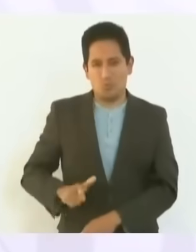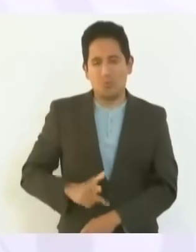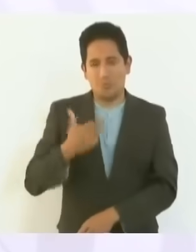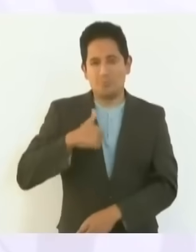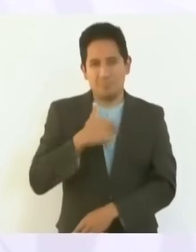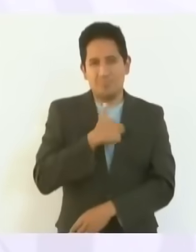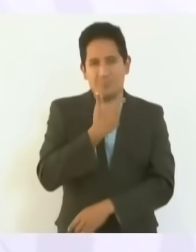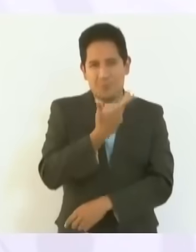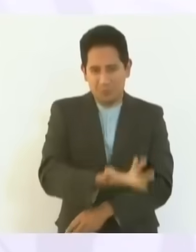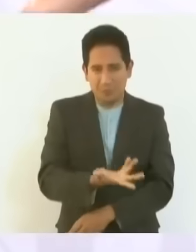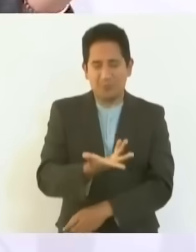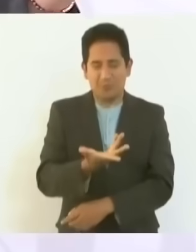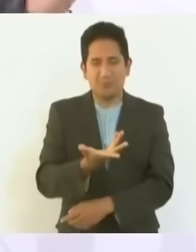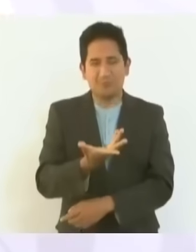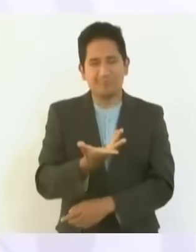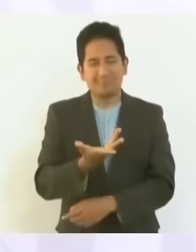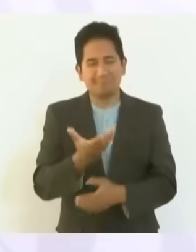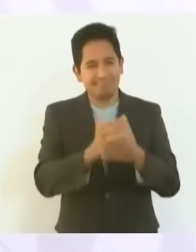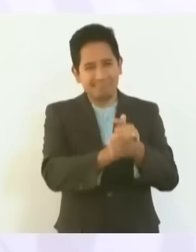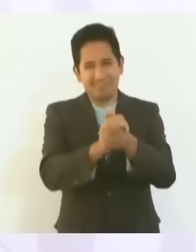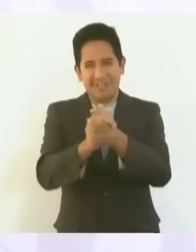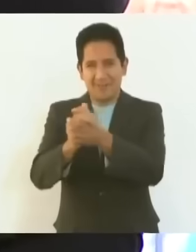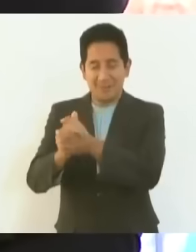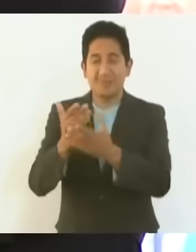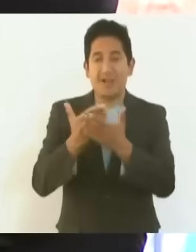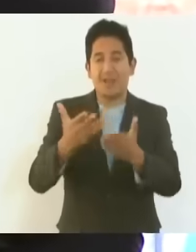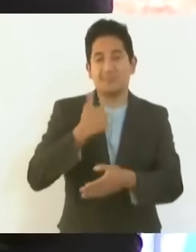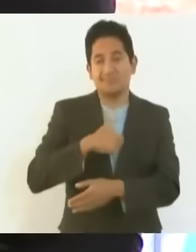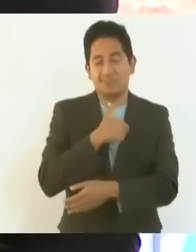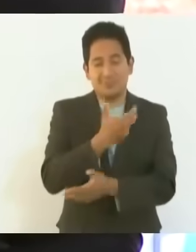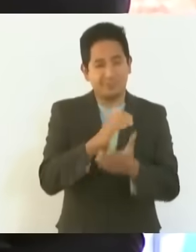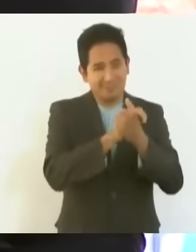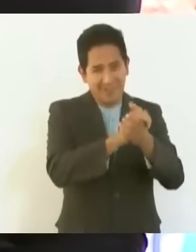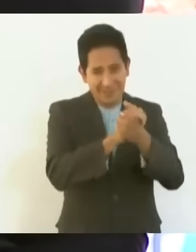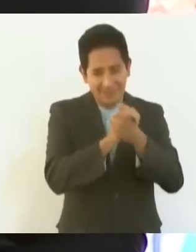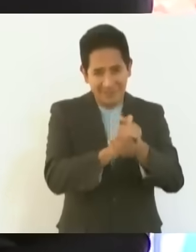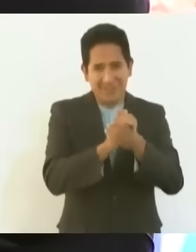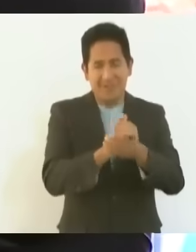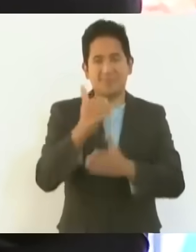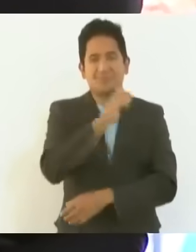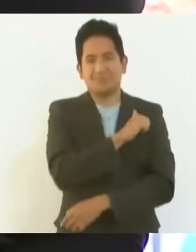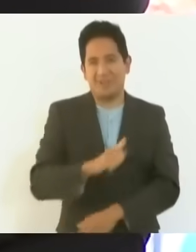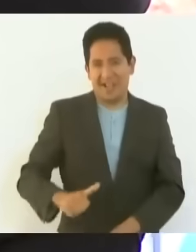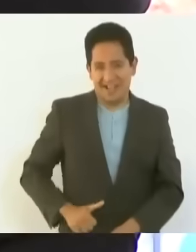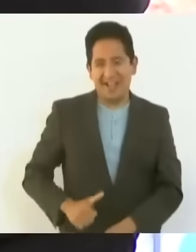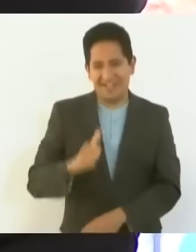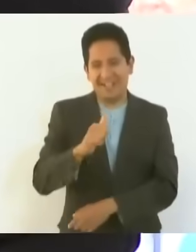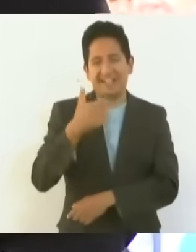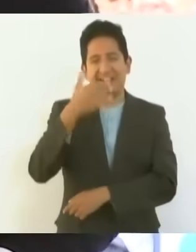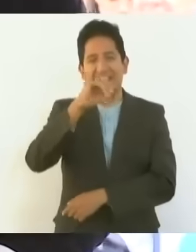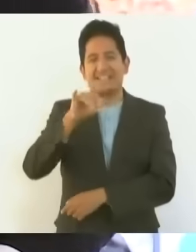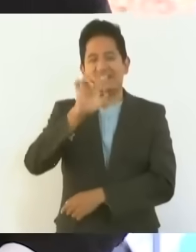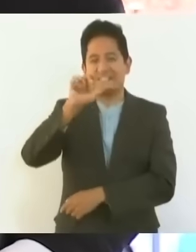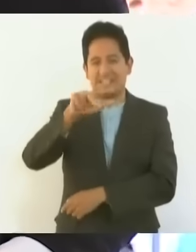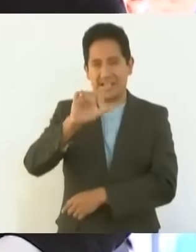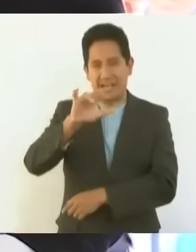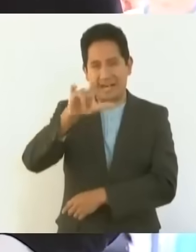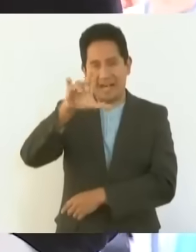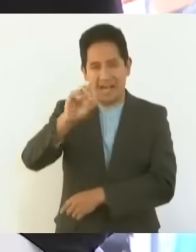el alcalde, Giancarlos Lozano. Muchísimas gracias, querido alcalde. Y saludamos a la